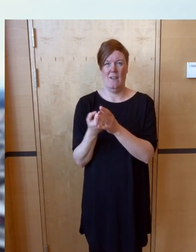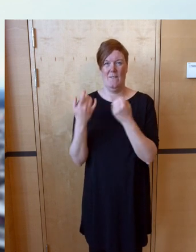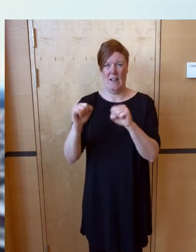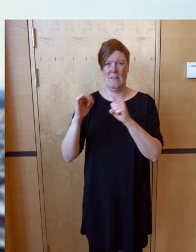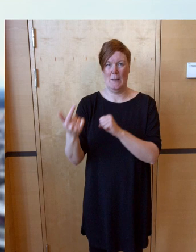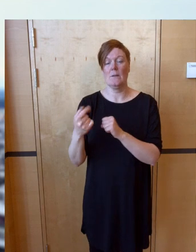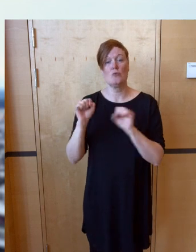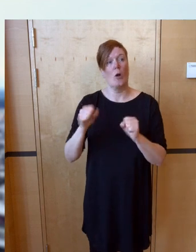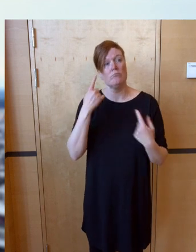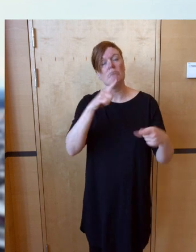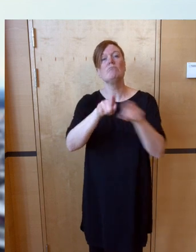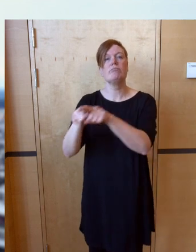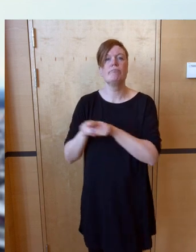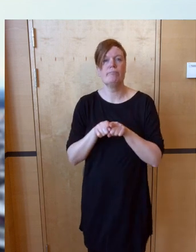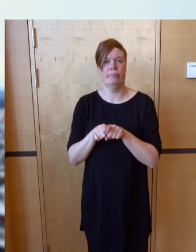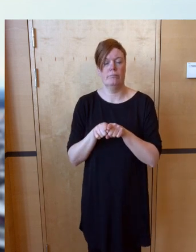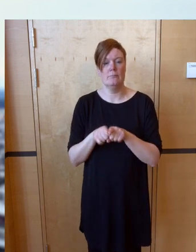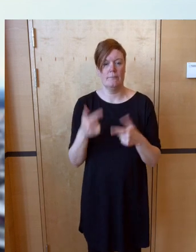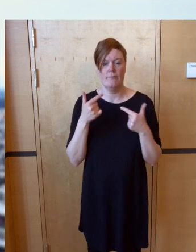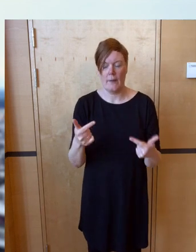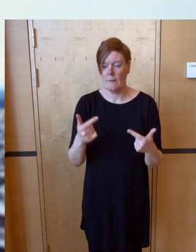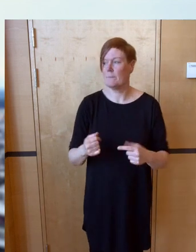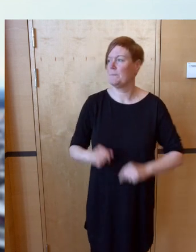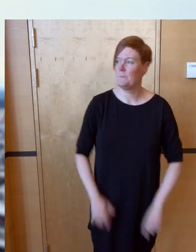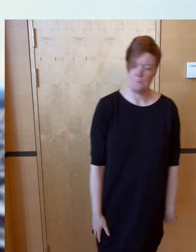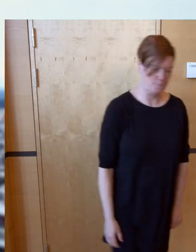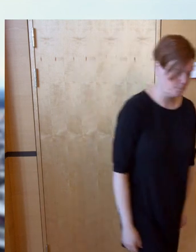Tack så mycket Tack ska du ha det roligt Anna from Lindqvist cl Varsågod